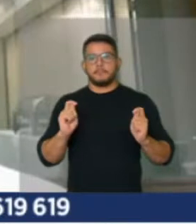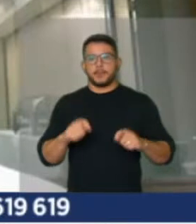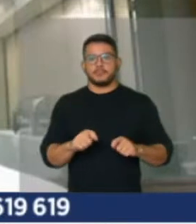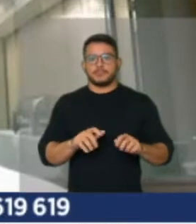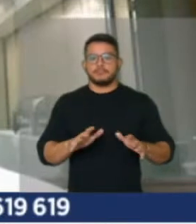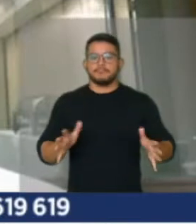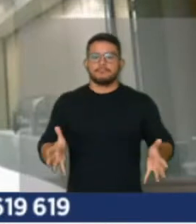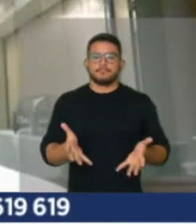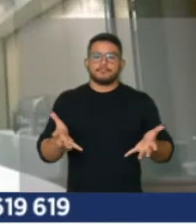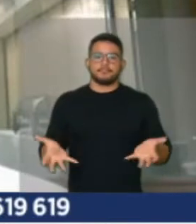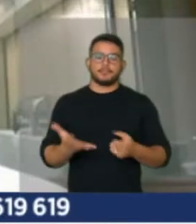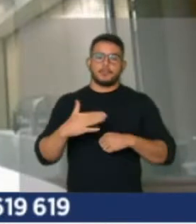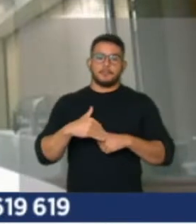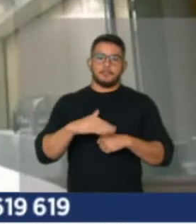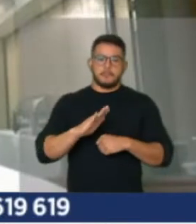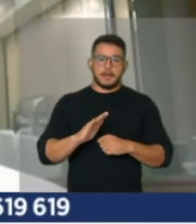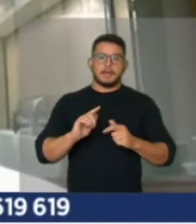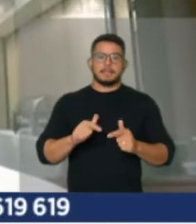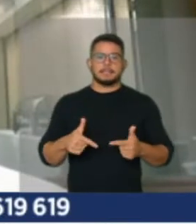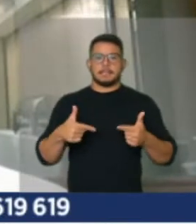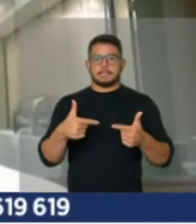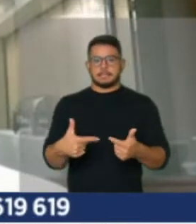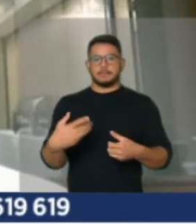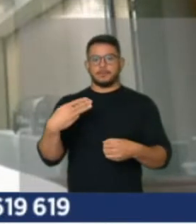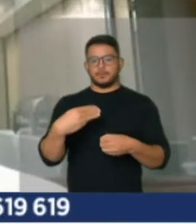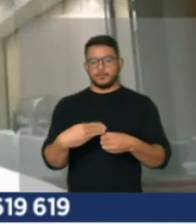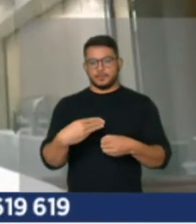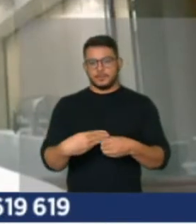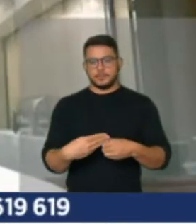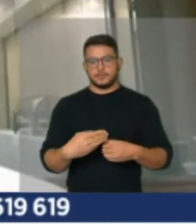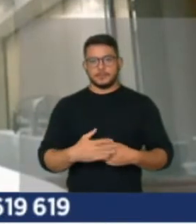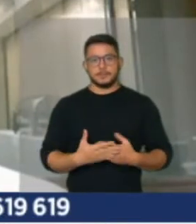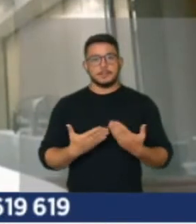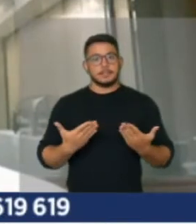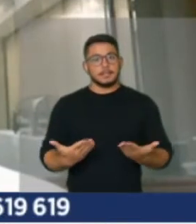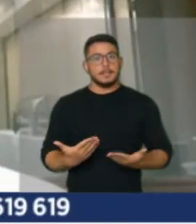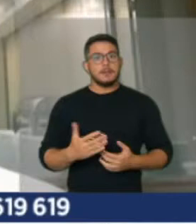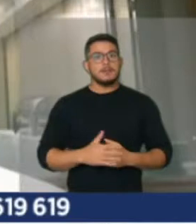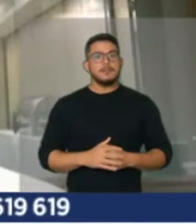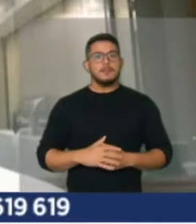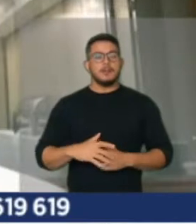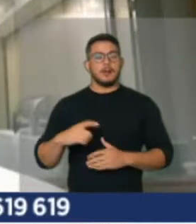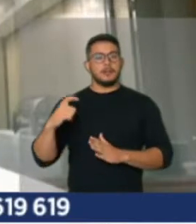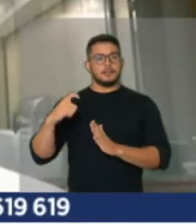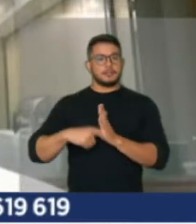PELO MUNICÍPIO COM RECURSOS A CARGA TRIBUTÁRIA NO BRASIL ELA É DISTRIBUÍDA DE MANEIRA DESPROPORCIONAL ONDE O MUNICÍPIO E AS PESSOAS